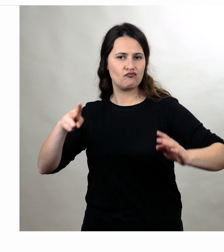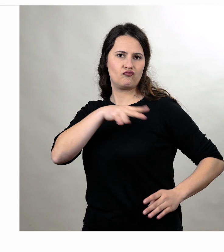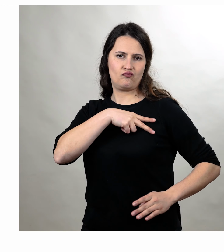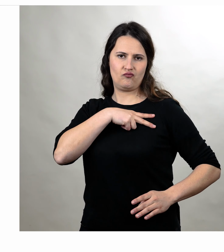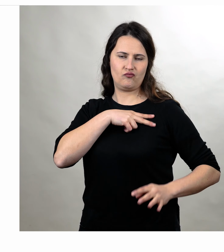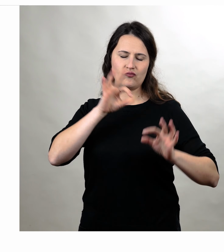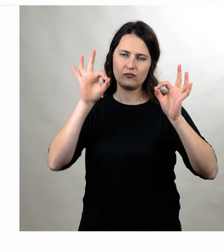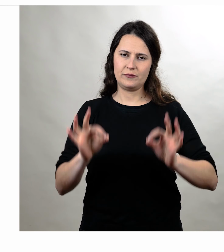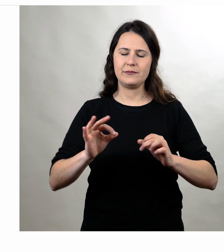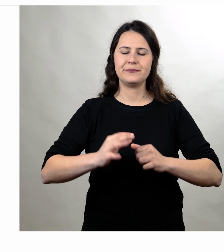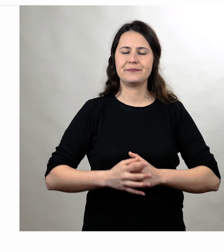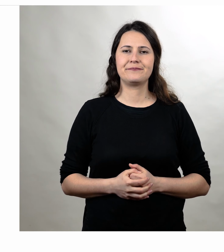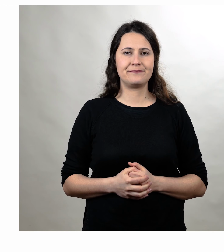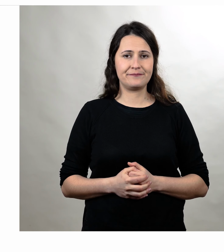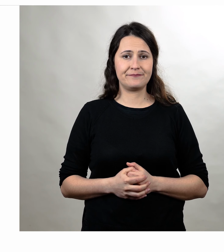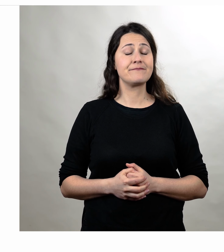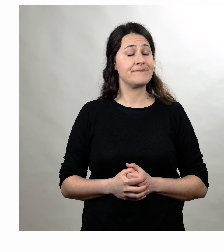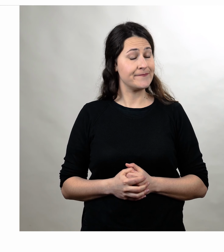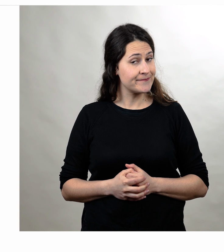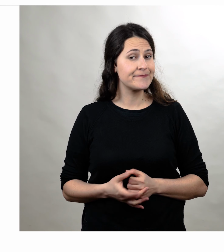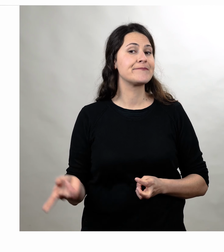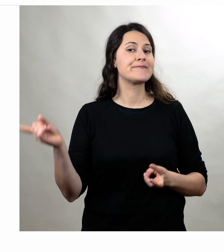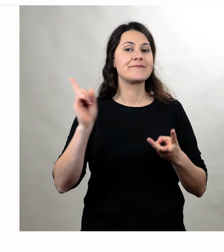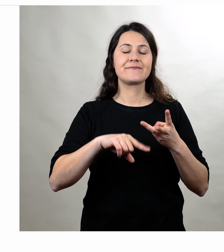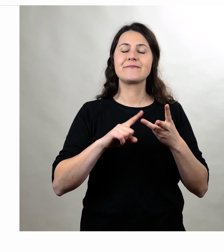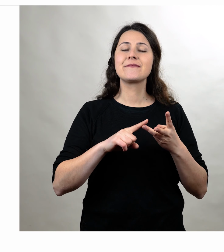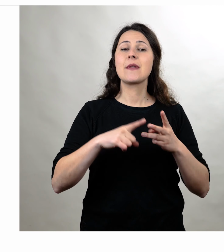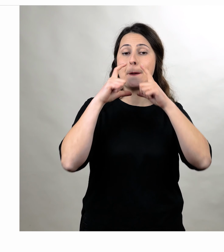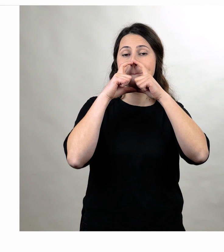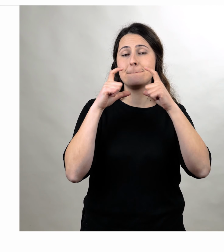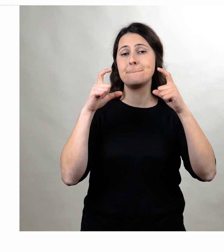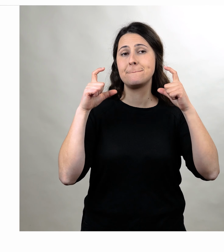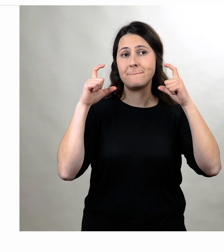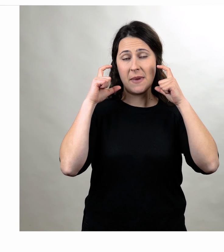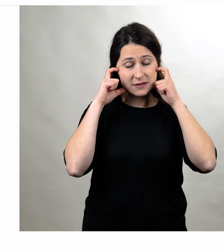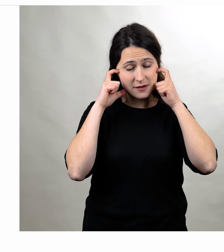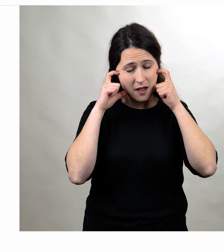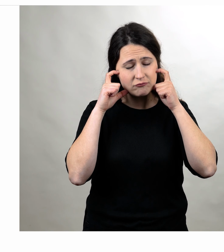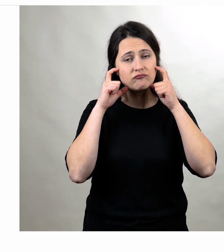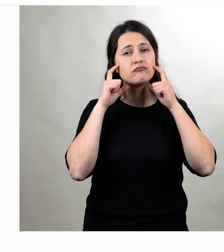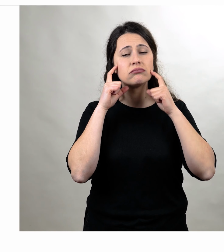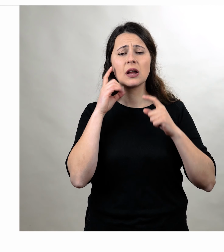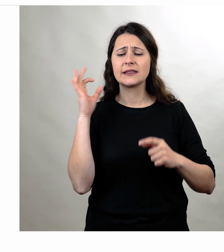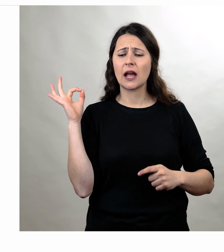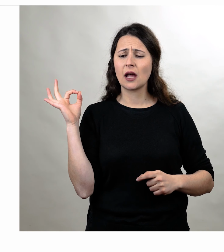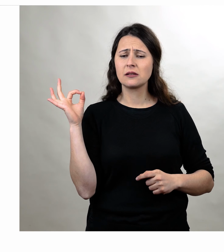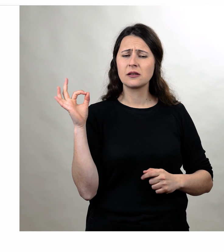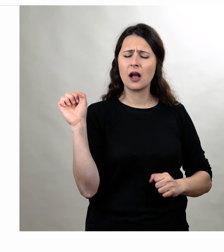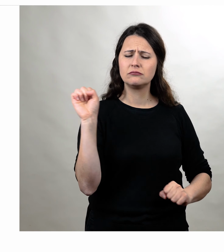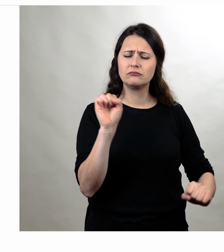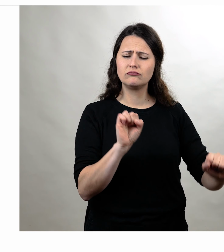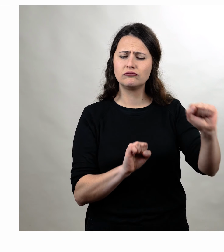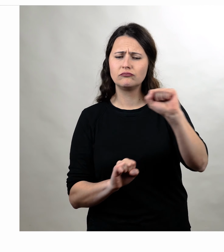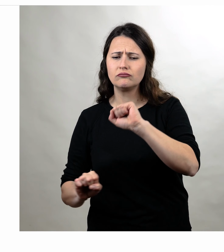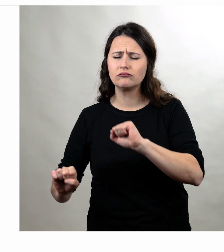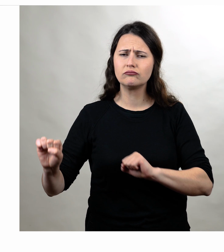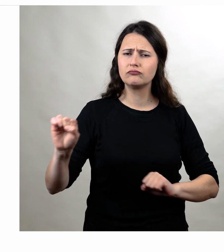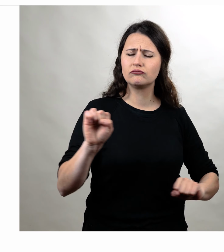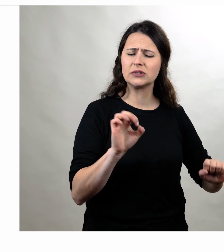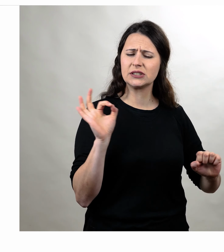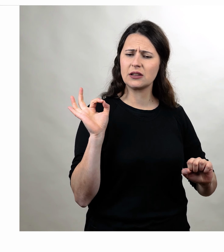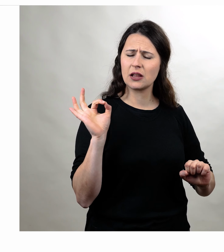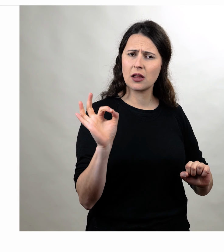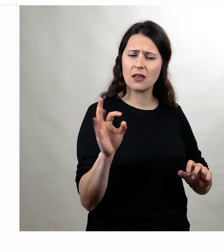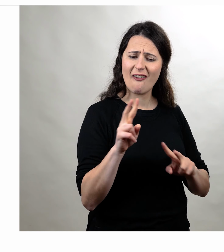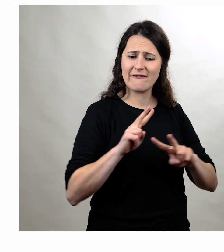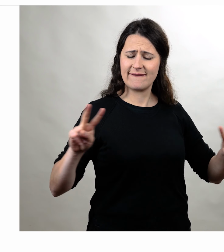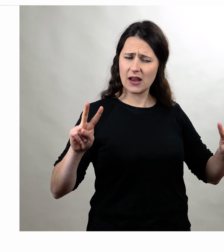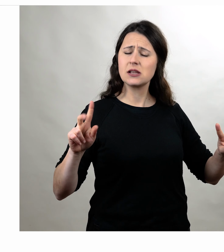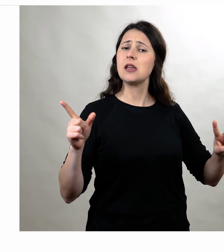Περιλαμβάνουν επίσης τη χρήση μάσκας, τακτικό καθαρισμό και εκπαίδευση του προσωπικού.